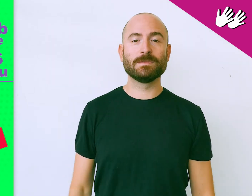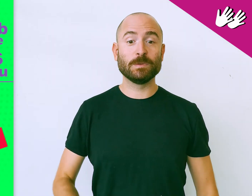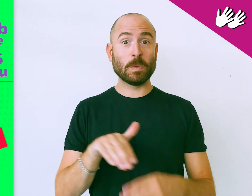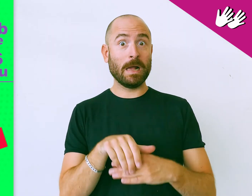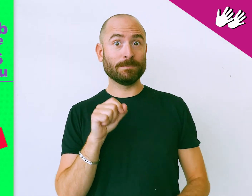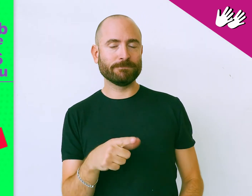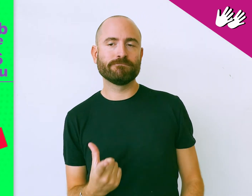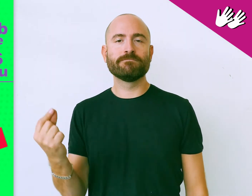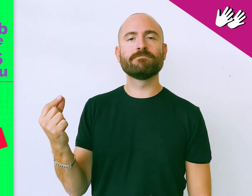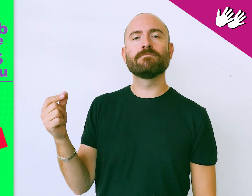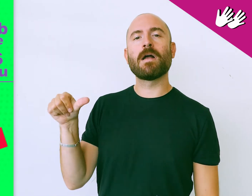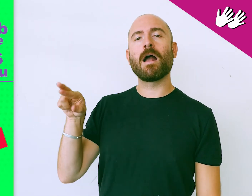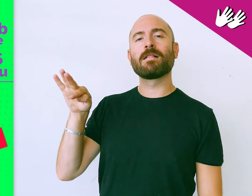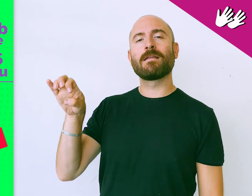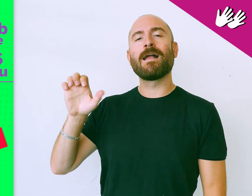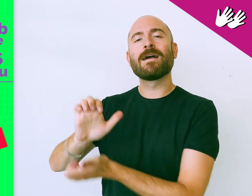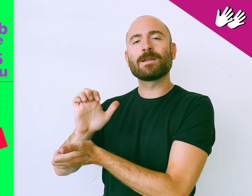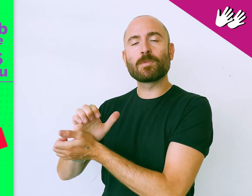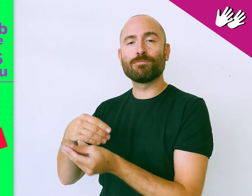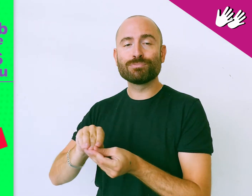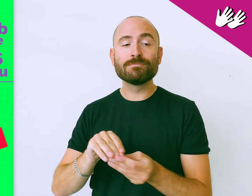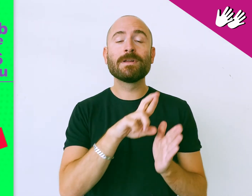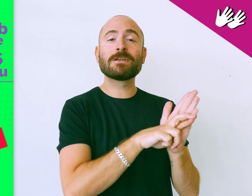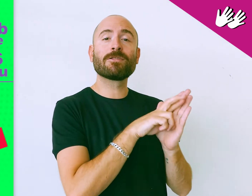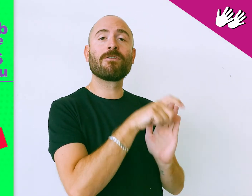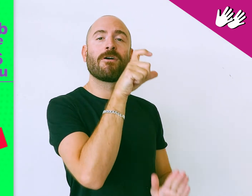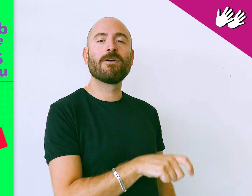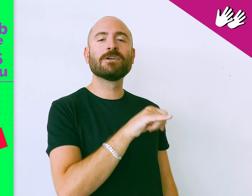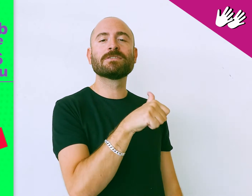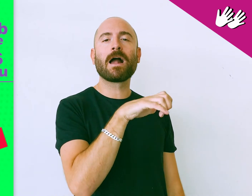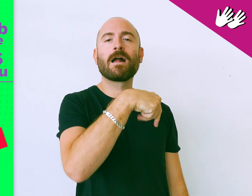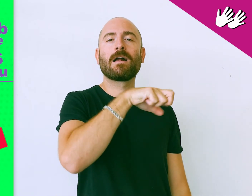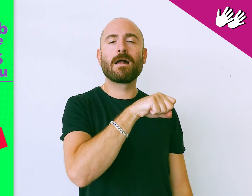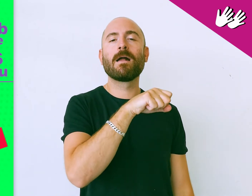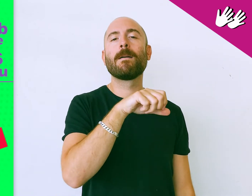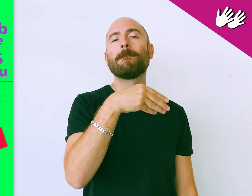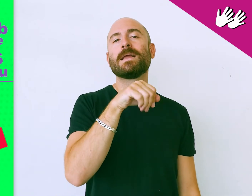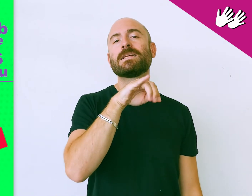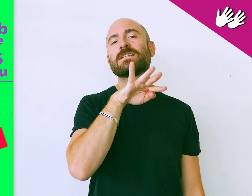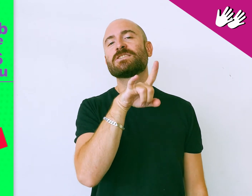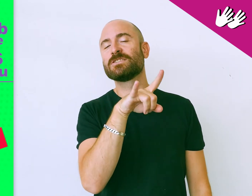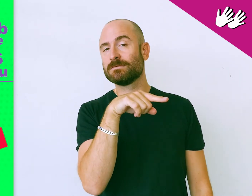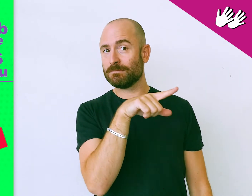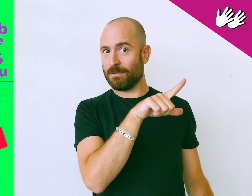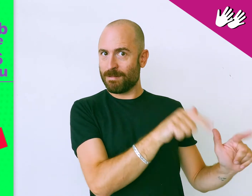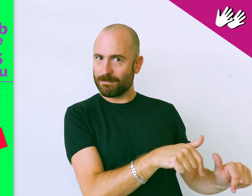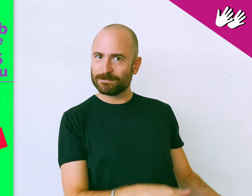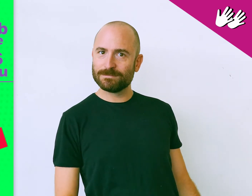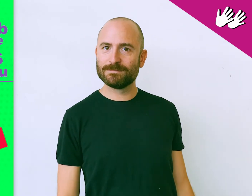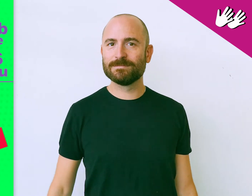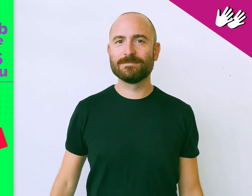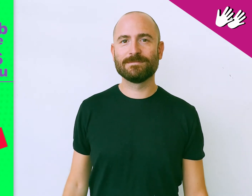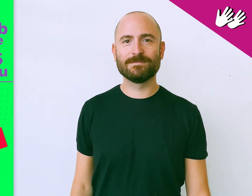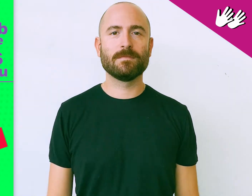Soirée en partenariat avec Arte Editions, en présence du réalisateur Jacques Mitsch.